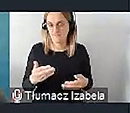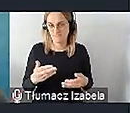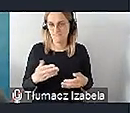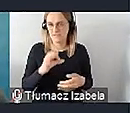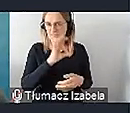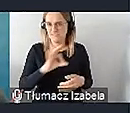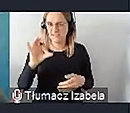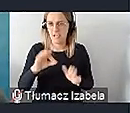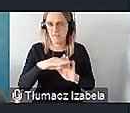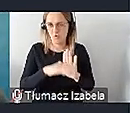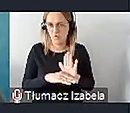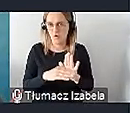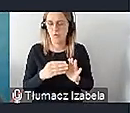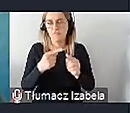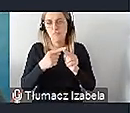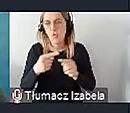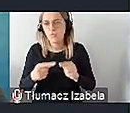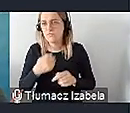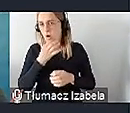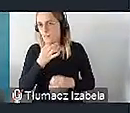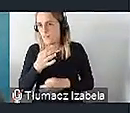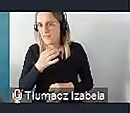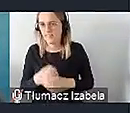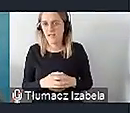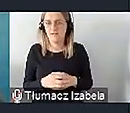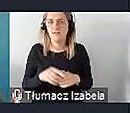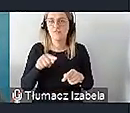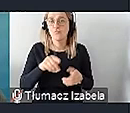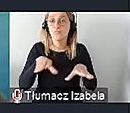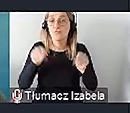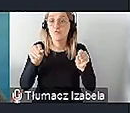żeby pokrótce odpowiedzieć na parę pytań na początku tych warsztatów.